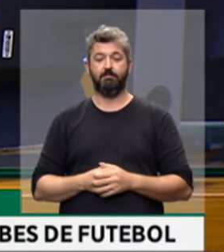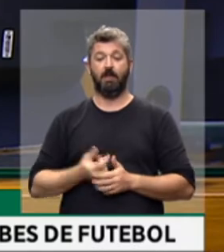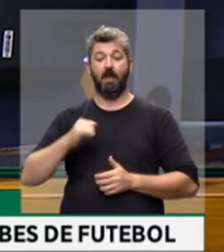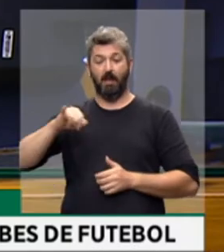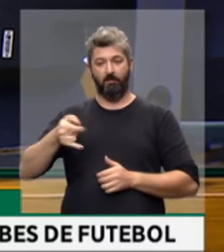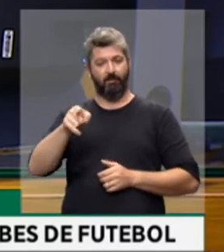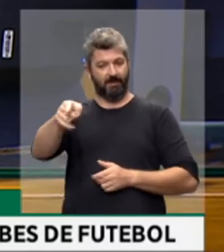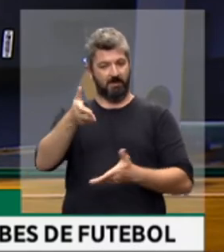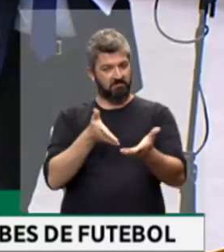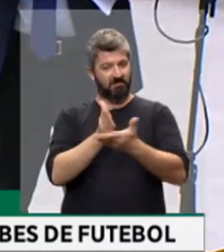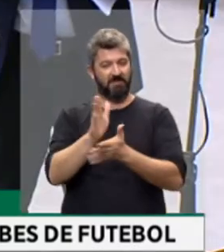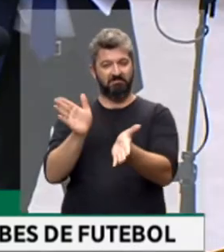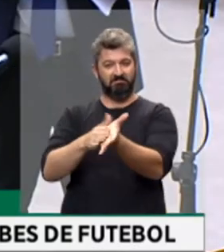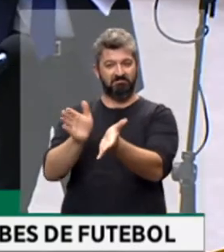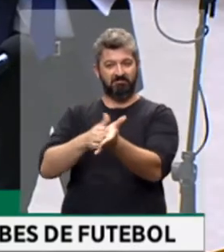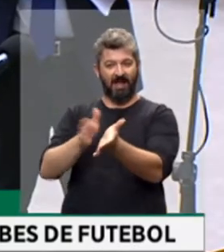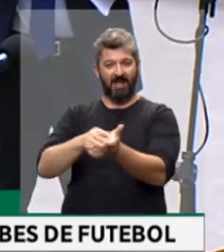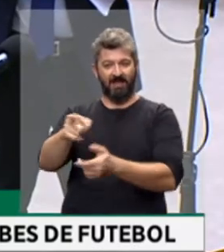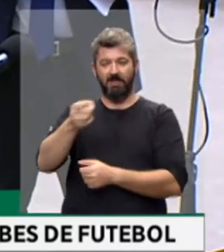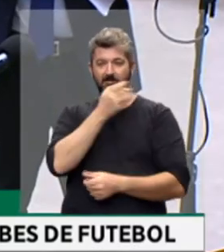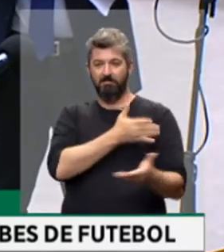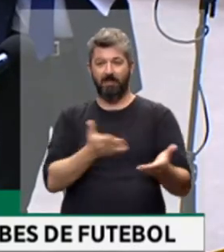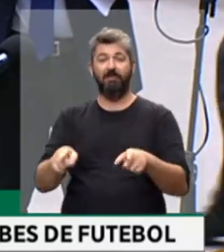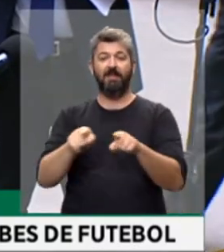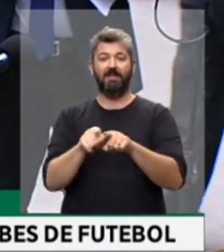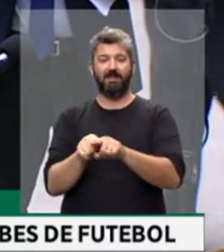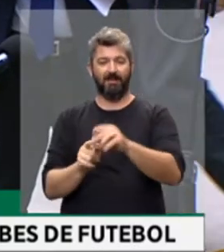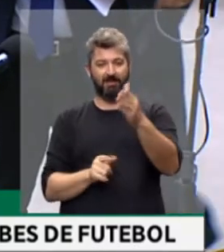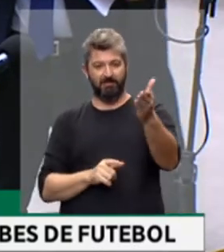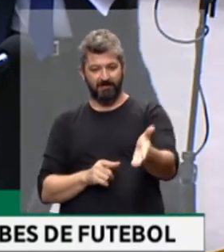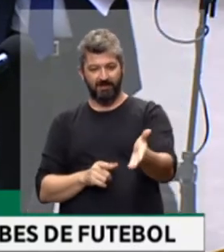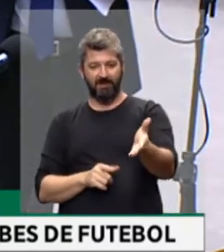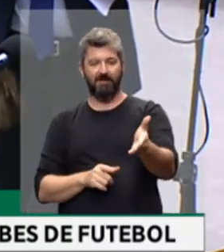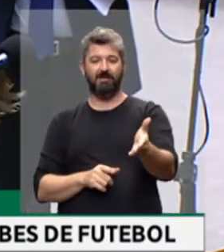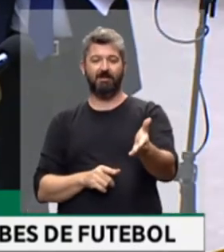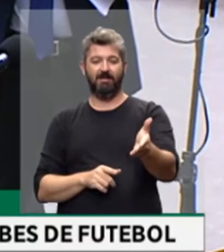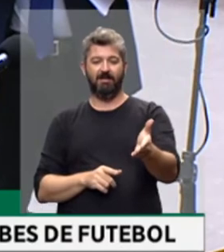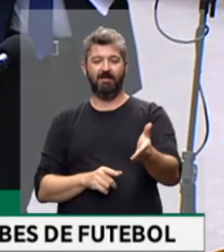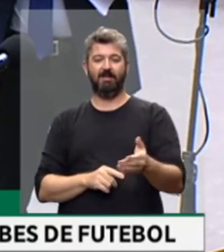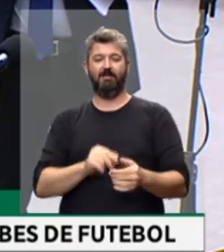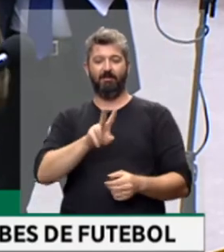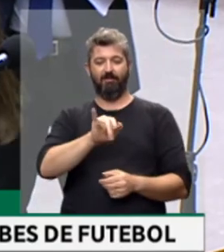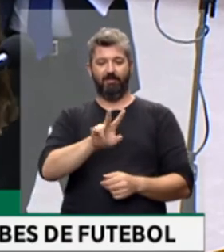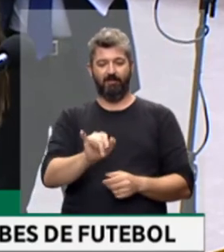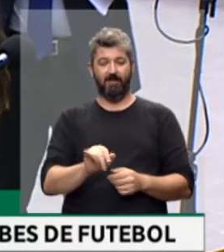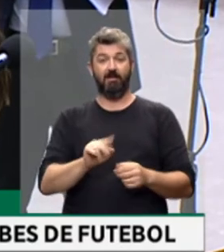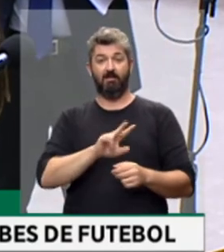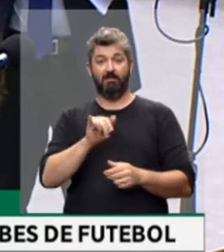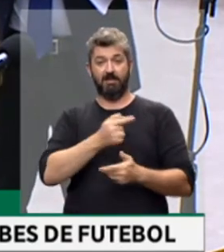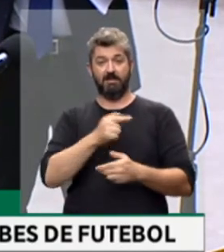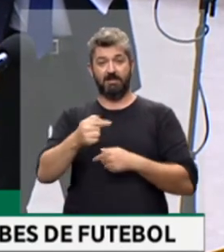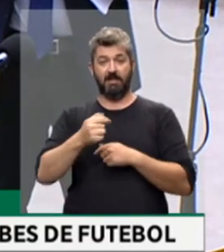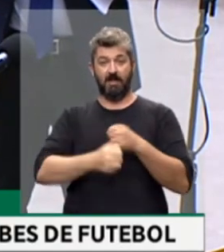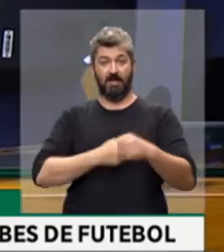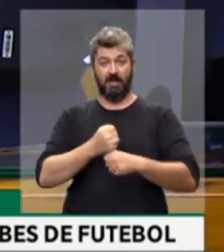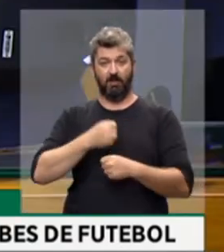POPULAÇÃO. EDMILSON ESTÁ PARA NÓS É UM GRANDE ORGULHO DIZER TAMBÉM QUE... A PARTIR AQUI, JUNTO COM A VIVI, NOSSA DEPUTADA FERNANDA MELCHIONNA